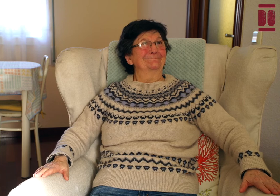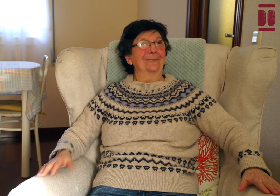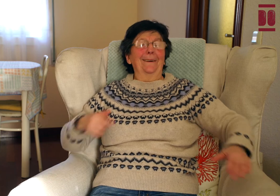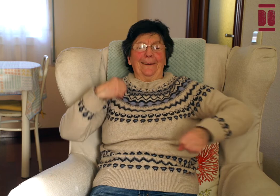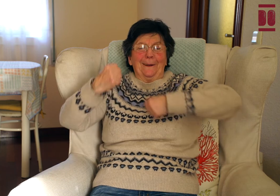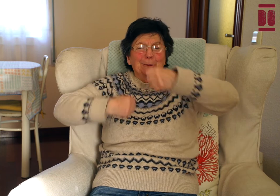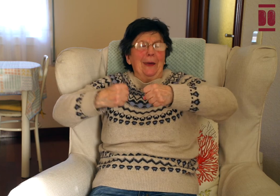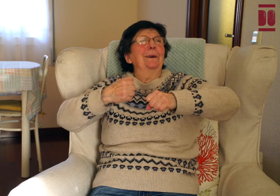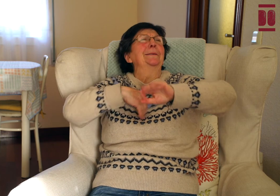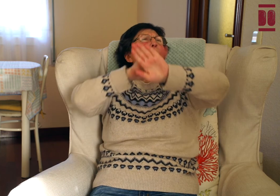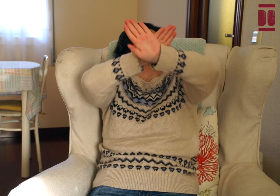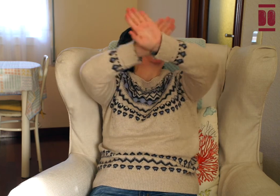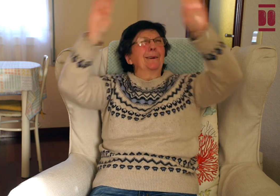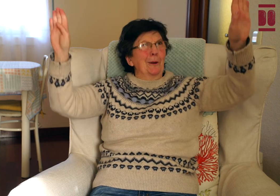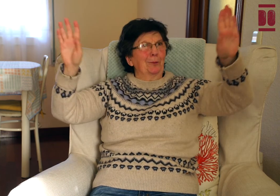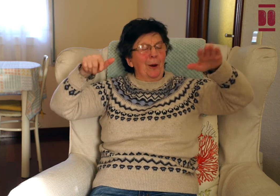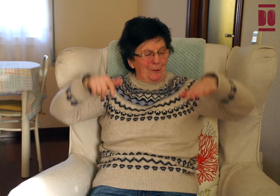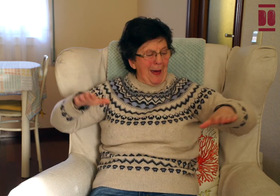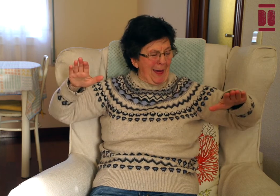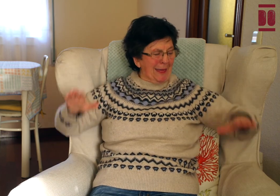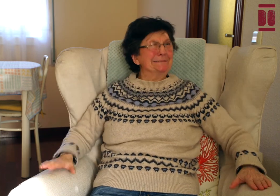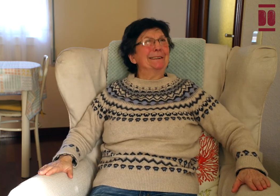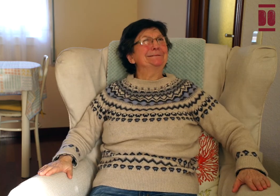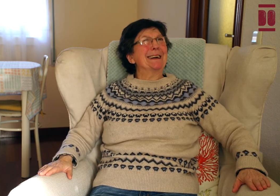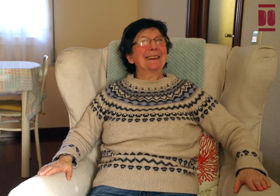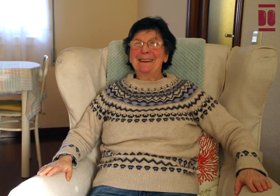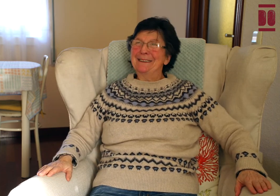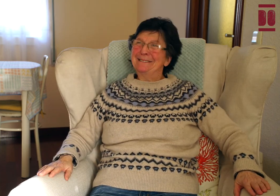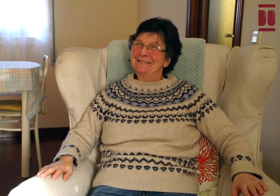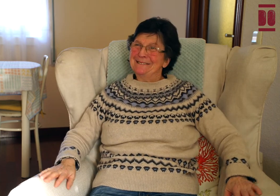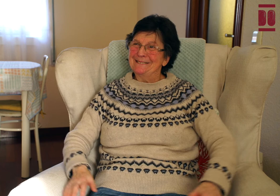El correr ya se acabó. Ahora a descansar.